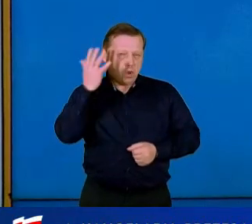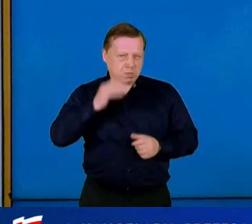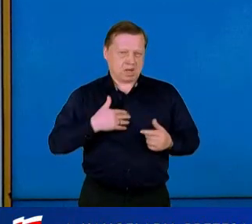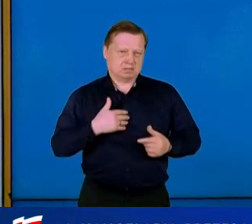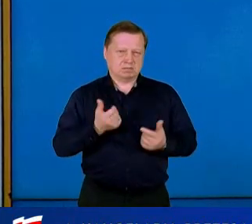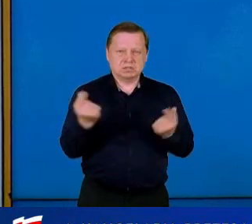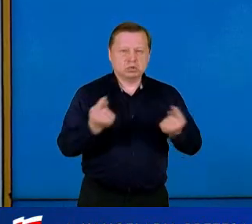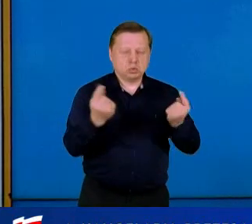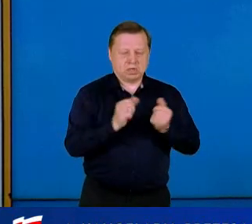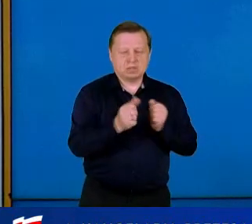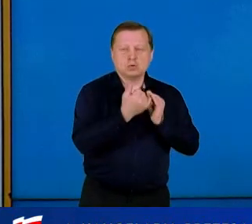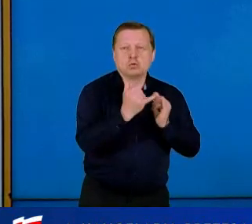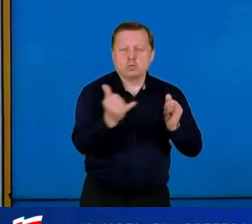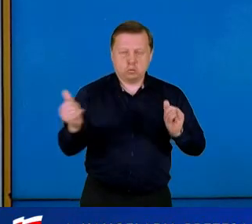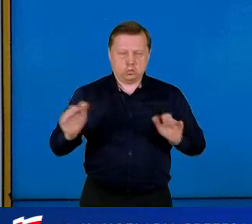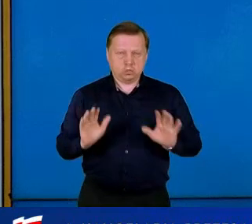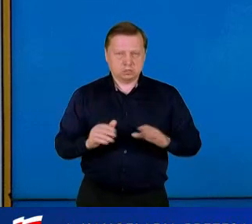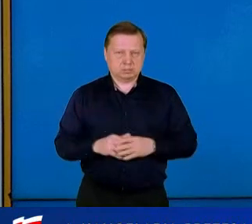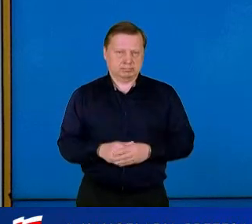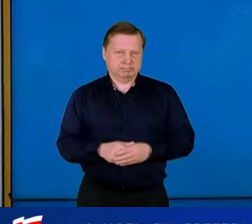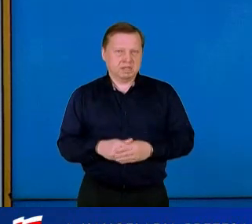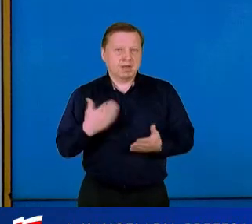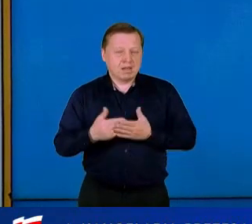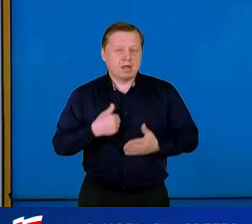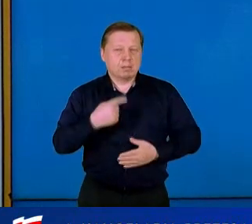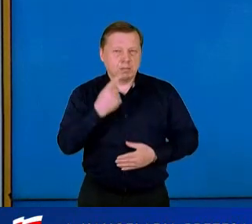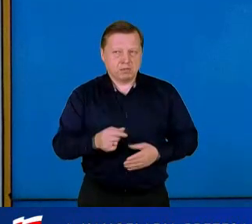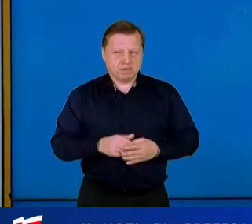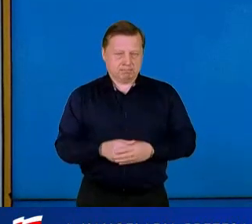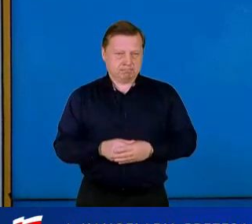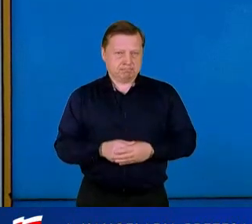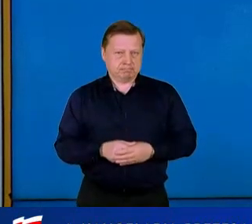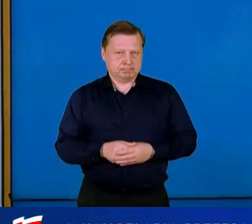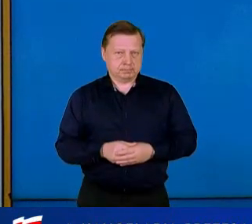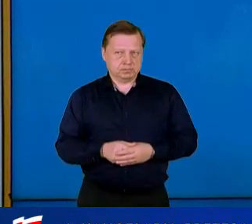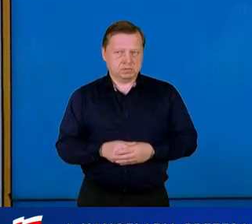I dlatego chcę podkreślić, że będziemy z ogromną troską podchodzić